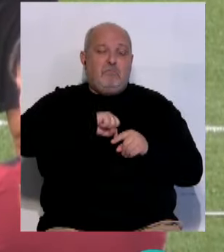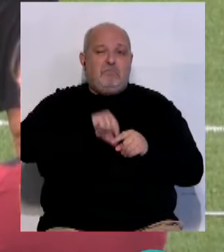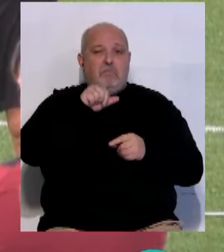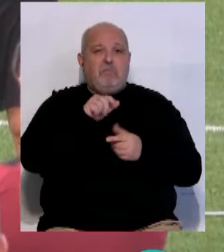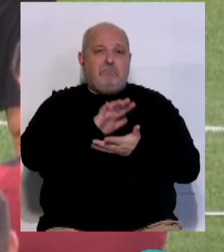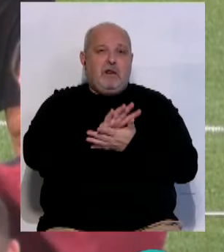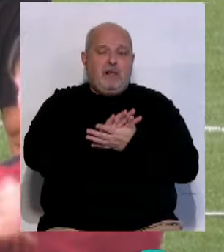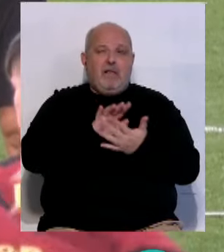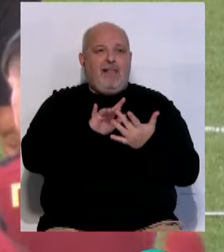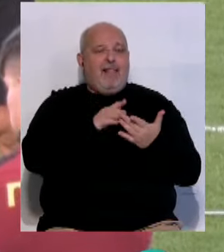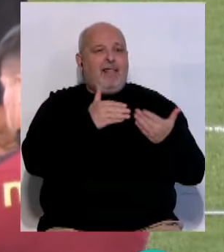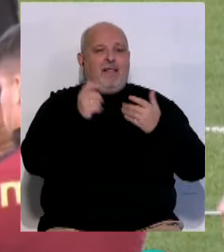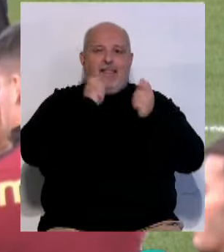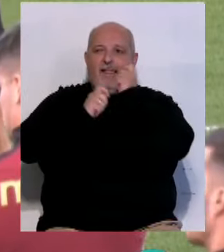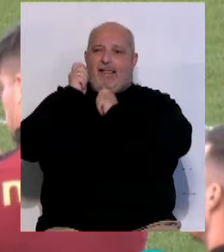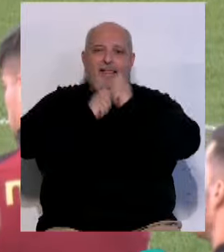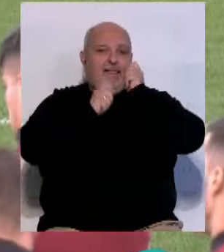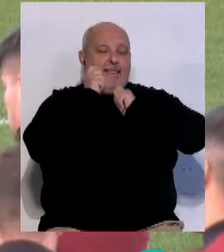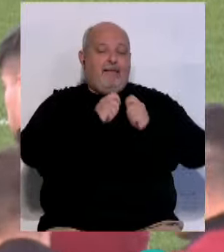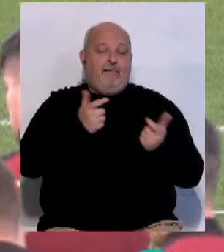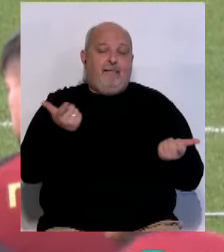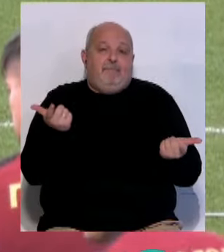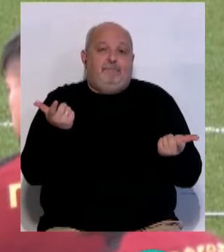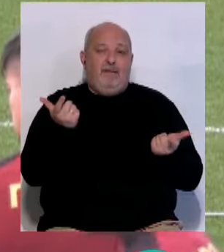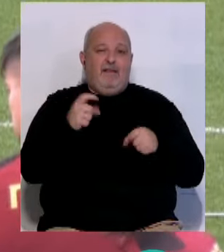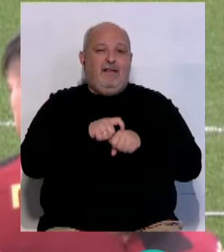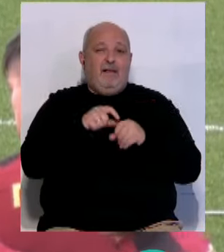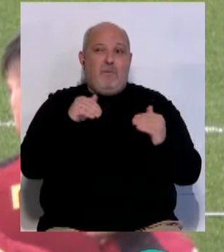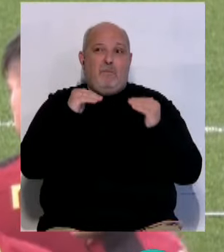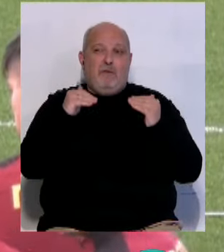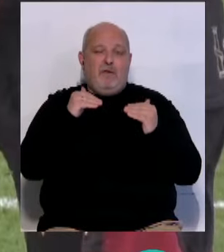amigo del jugador y no creo que que eso sobre todo en estos momentos le está ayudando porque